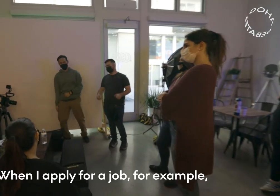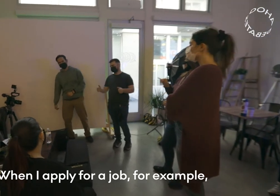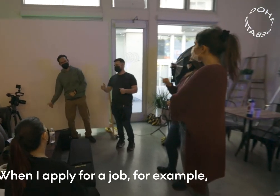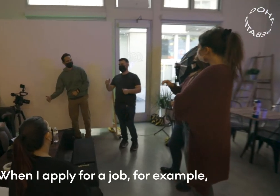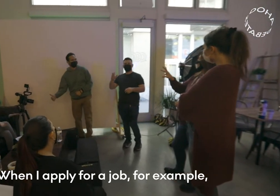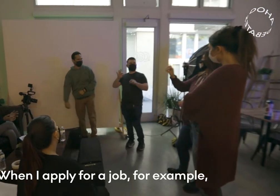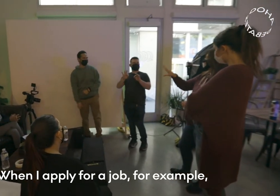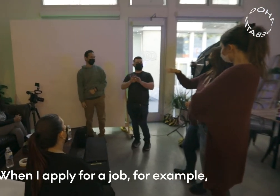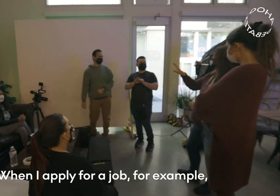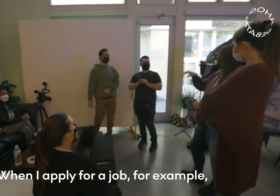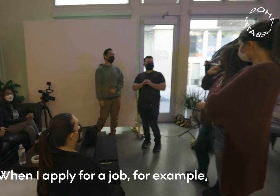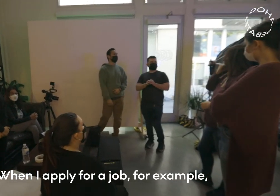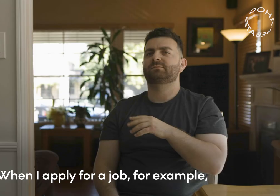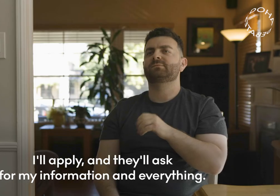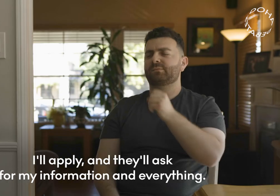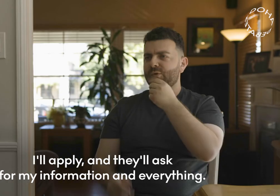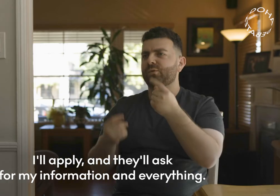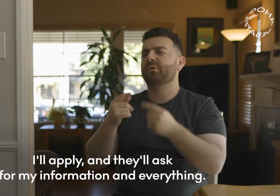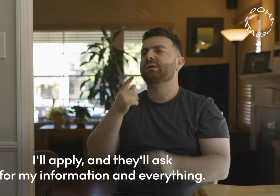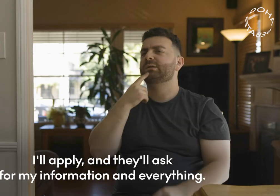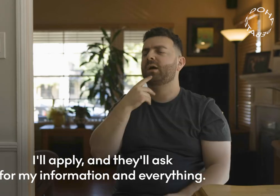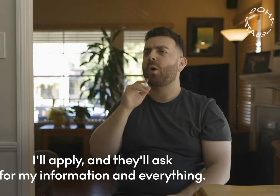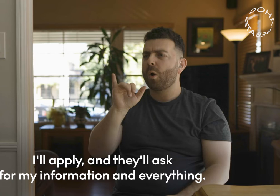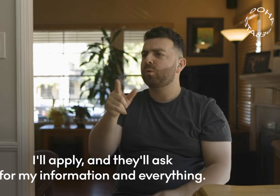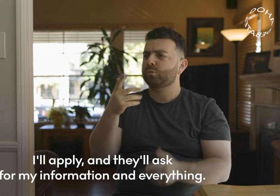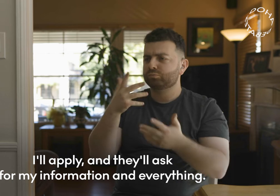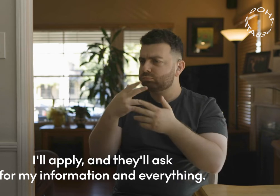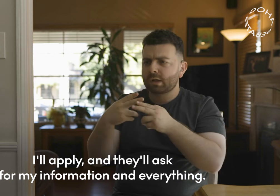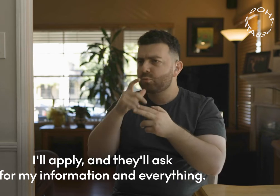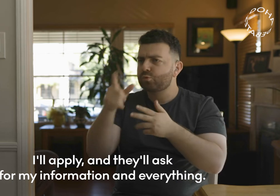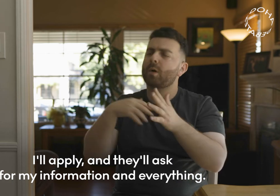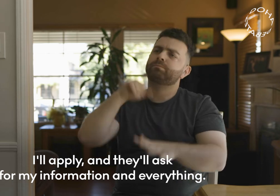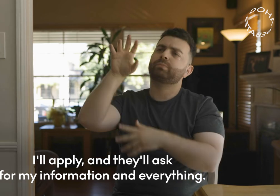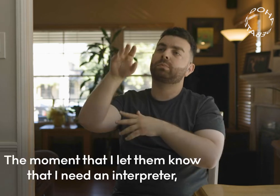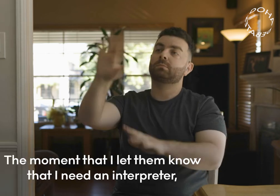عندما أتقدّم بطلب للحصول على وظيفة على سبيل المثال، سأقدّم الطلب، وسيطلبون معلوماتي وكل شيء.